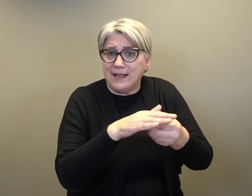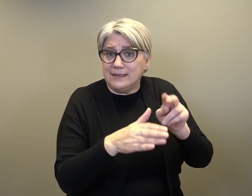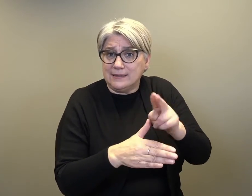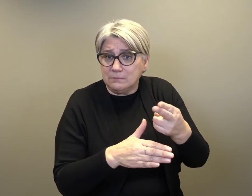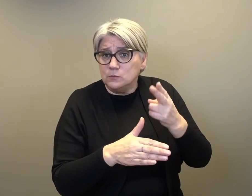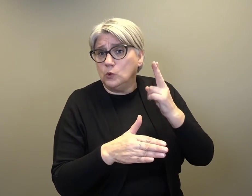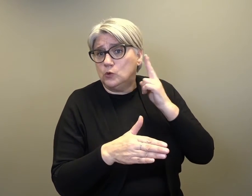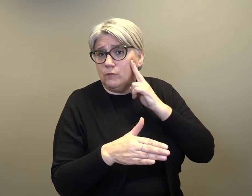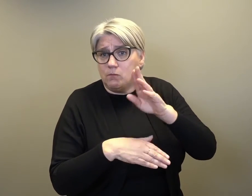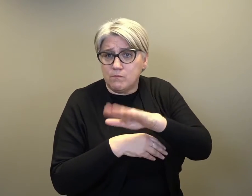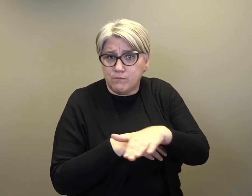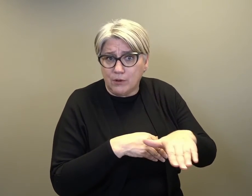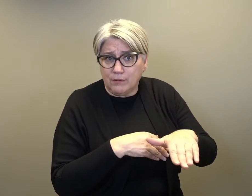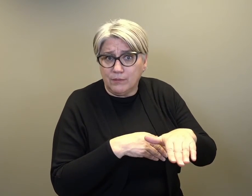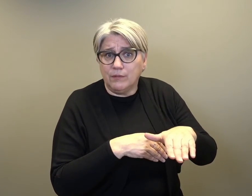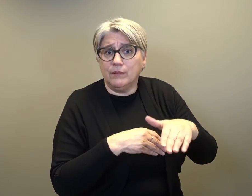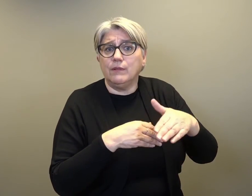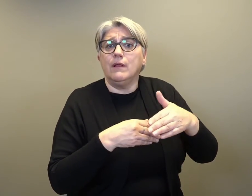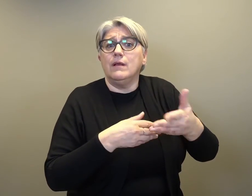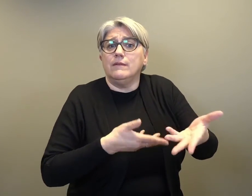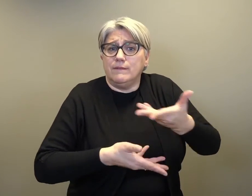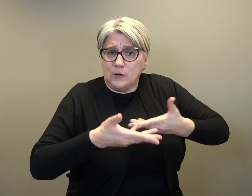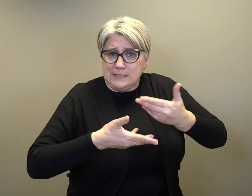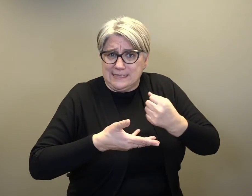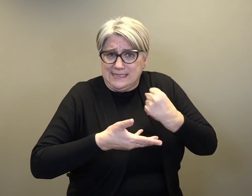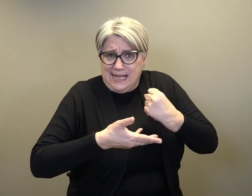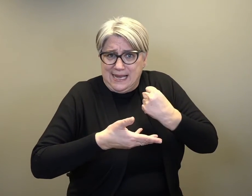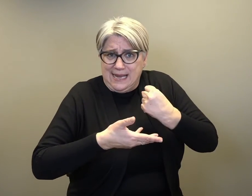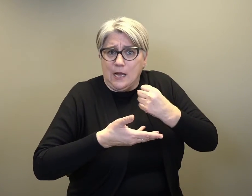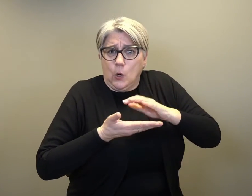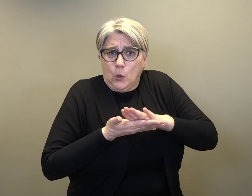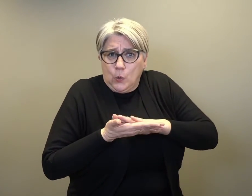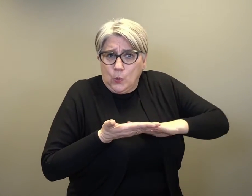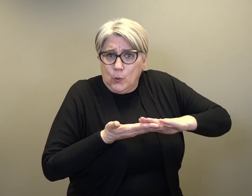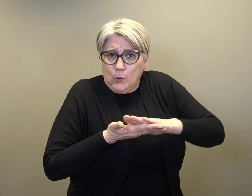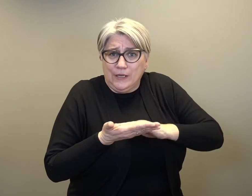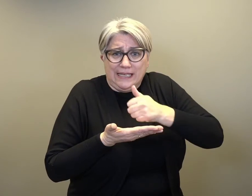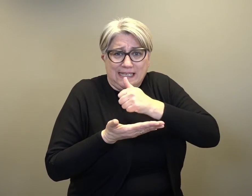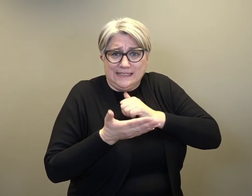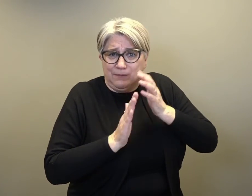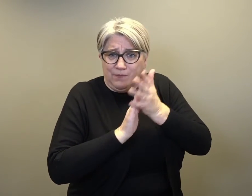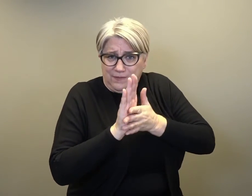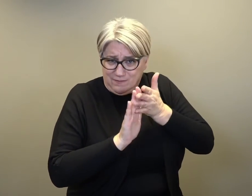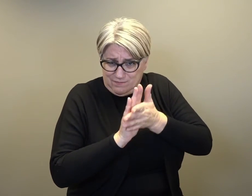Til dæmis með því að tryggja að döff börn nái að byggja upp sterkan grunn í íslensku táknmáli.